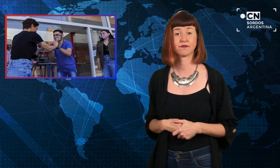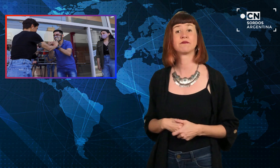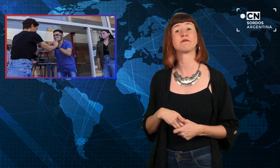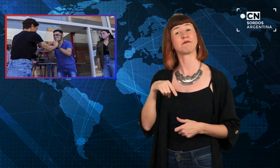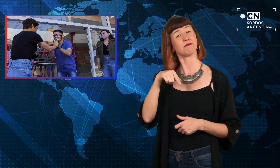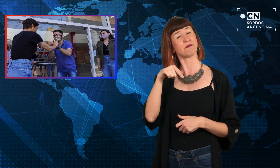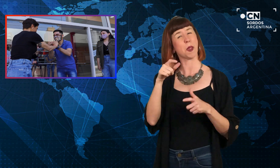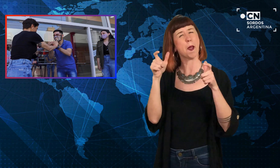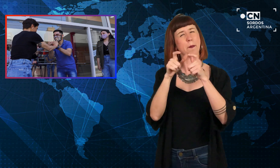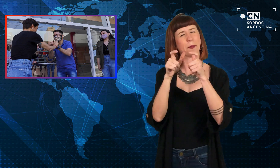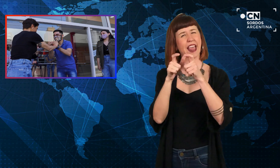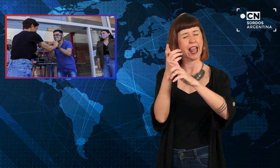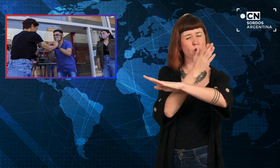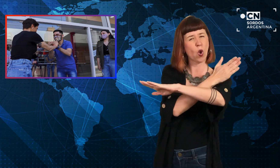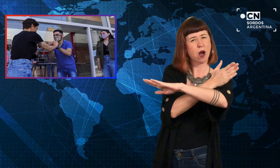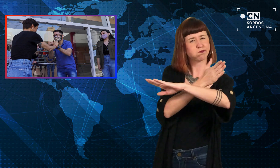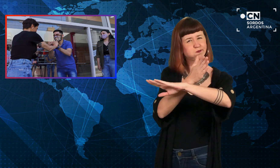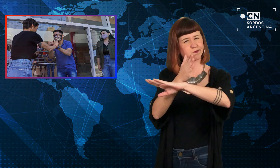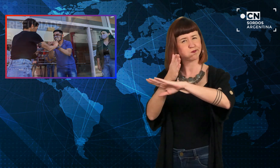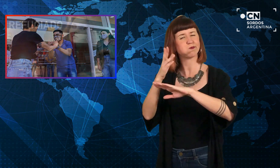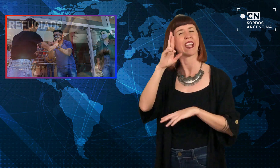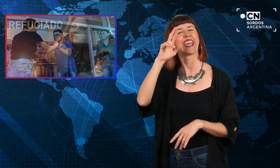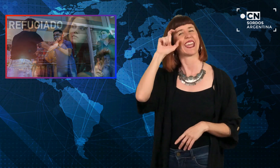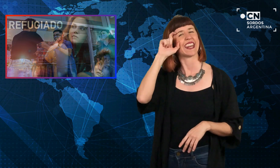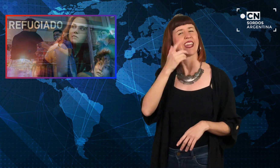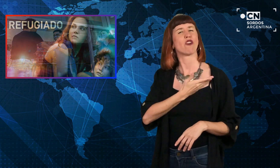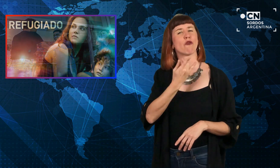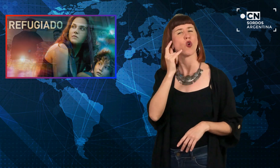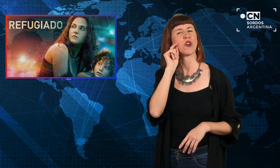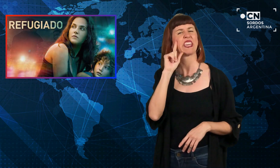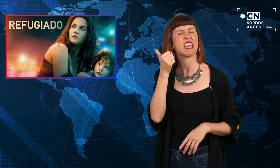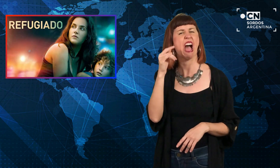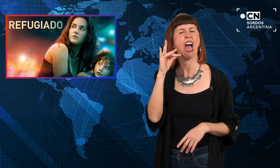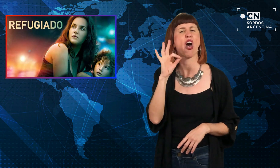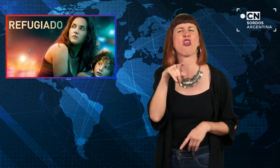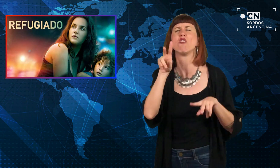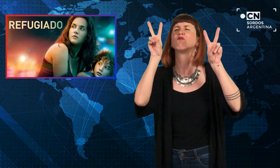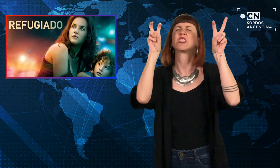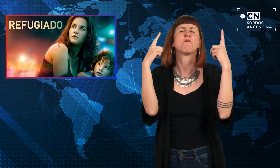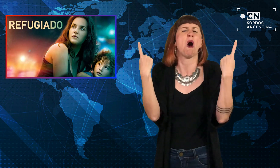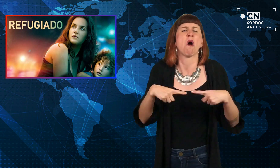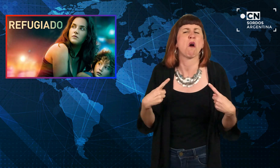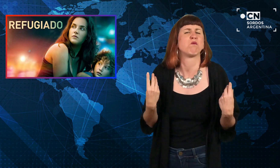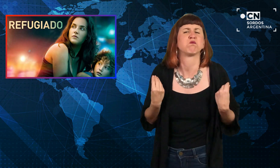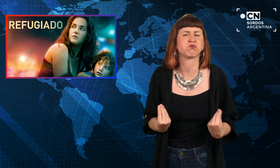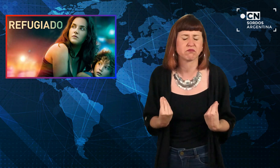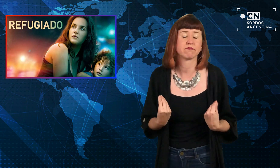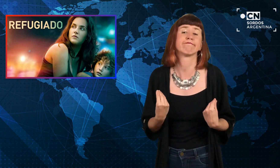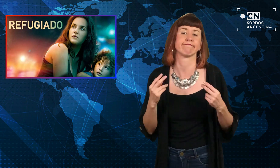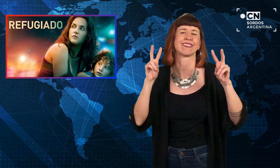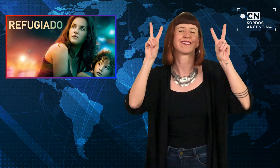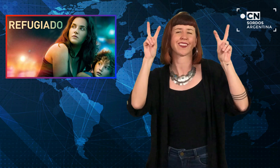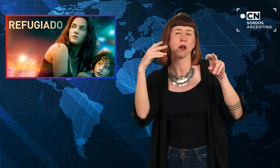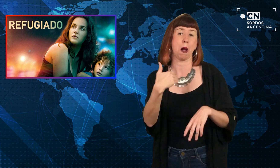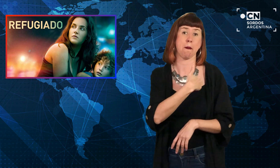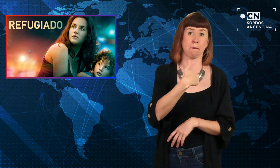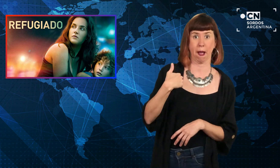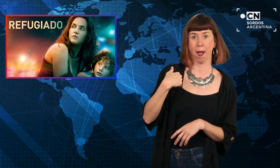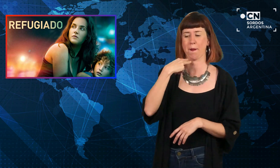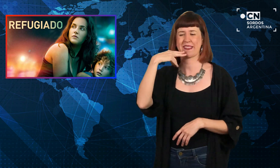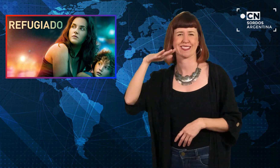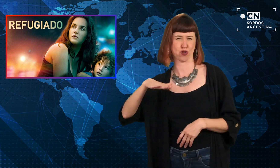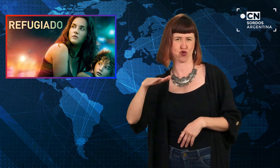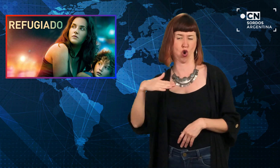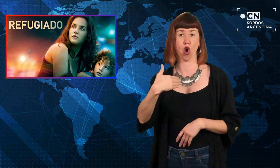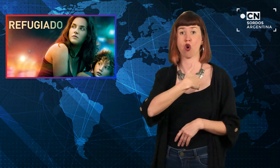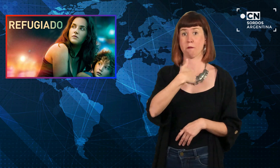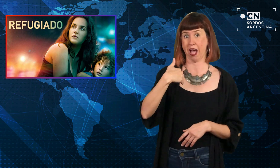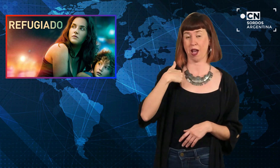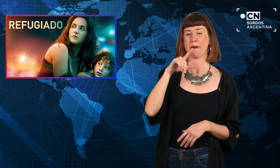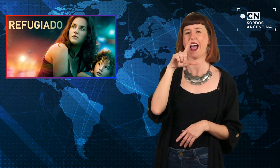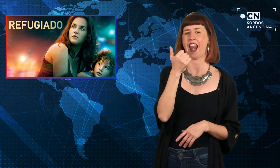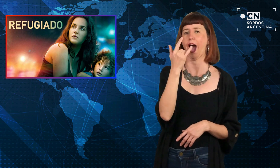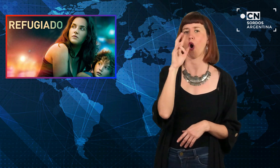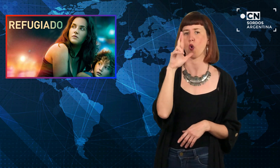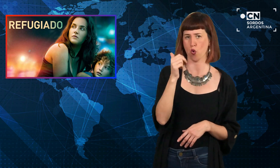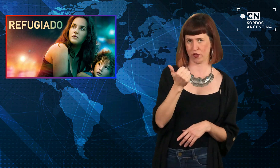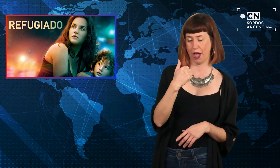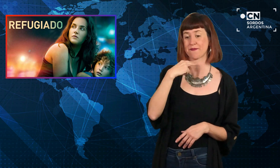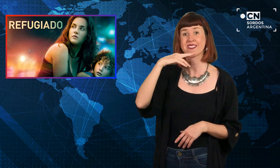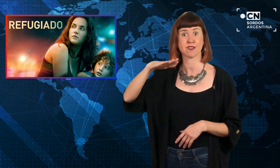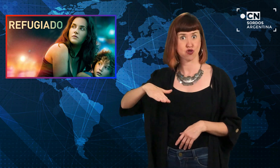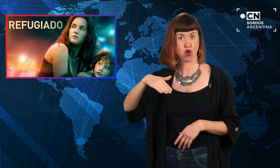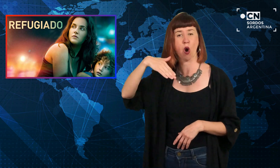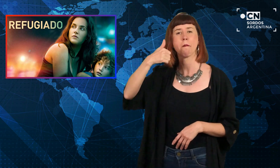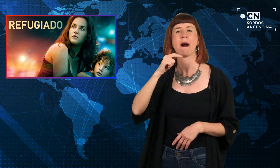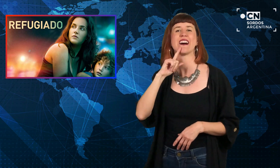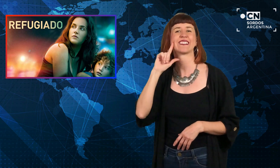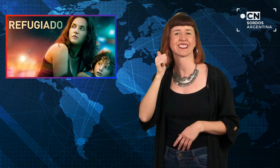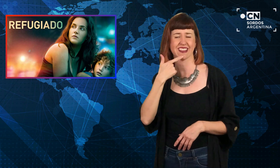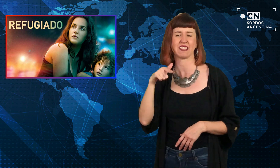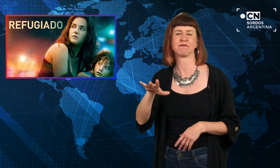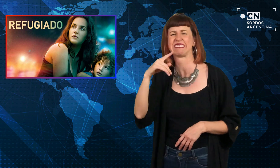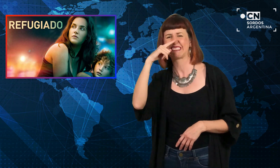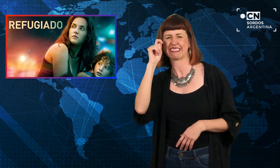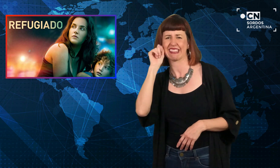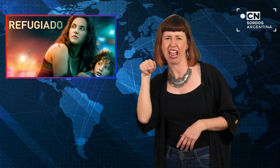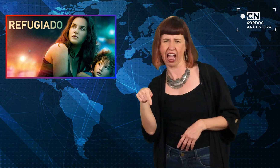La película “Refugiado” cuenta el drama de un joven, Matías, y Laura, su madre,